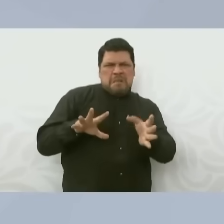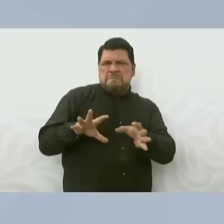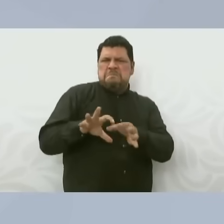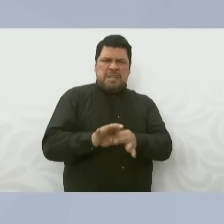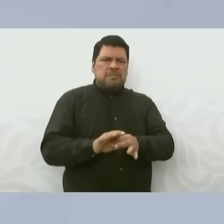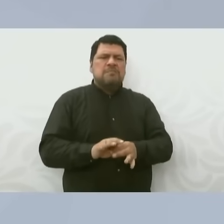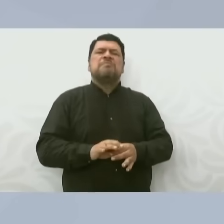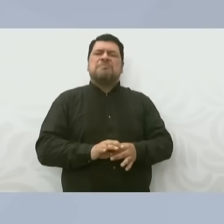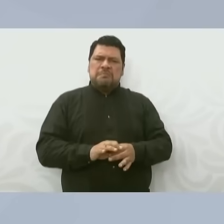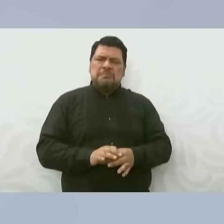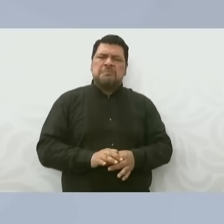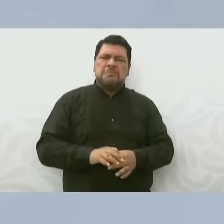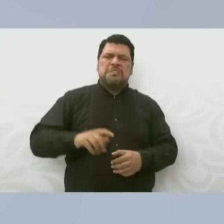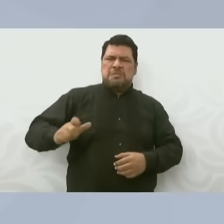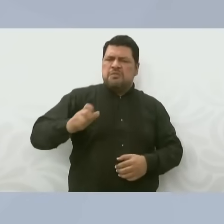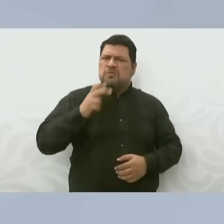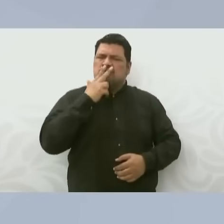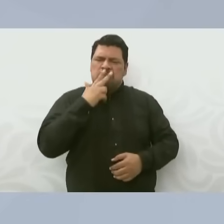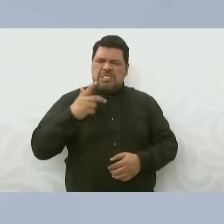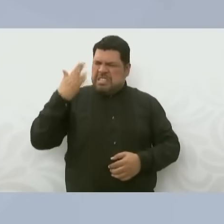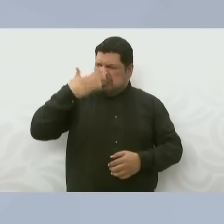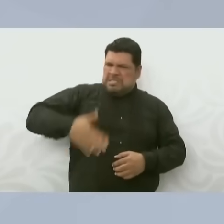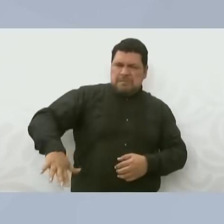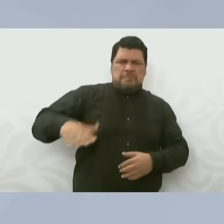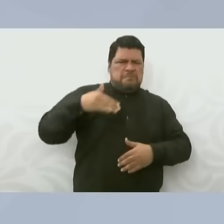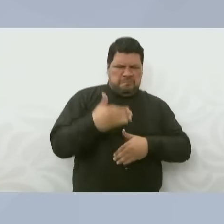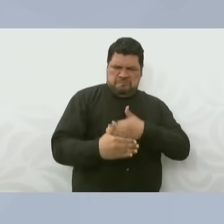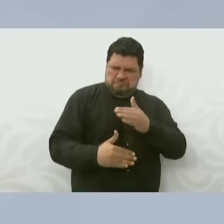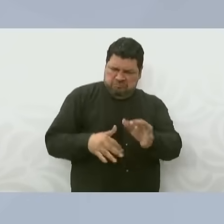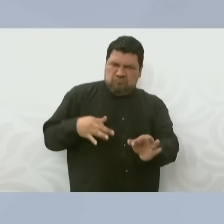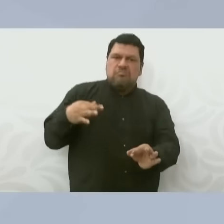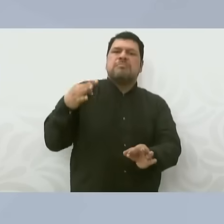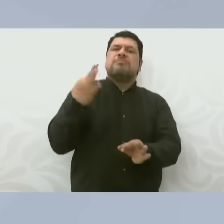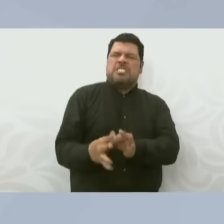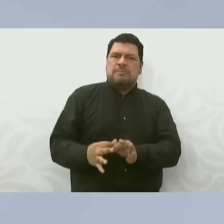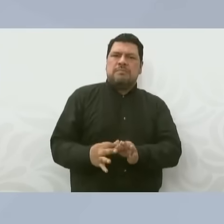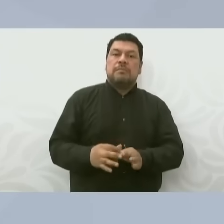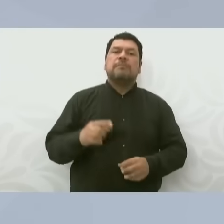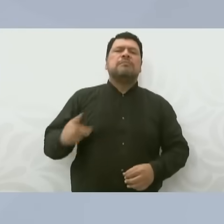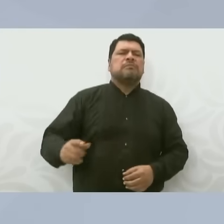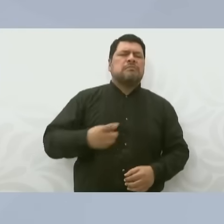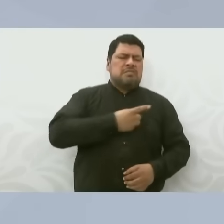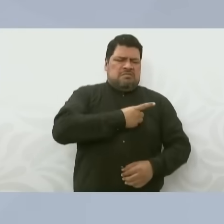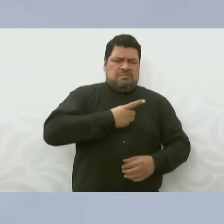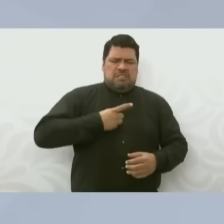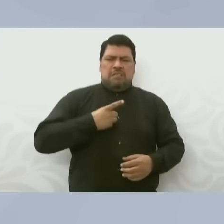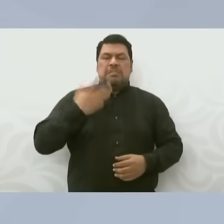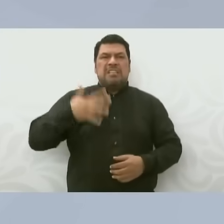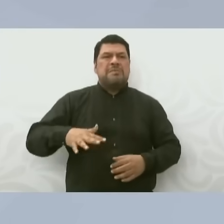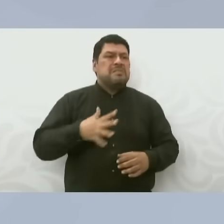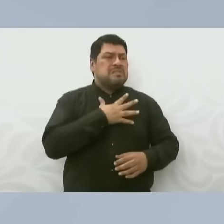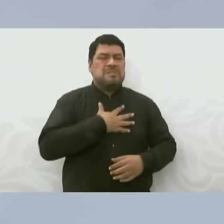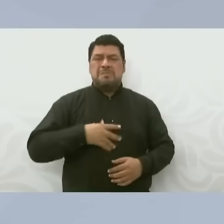cumplido con su deber hasta el último momento un deber que incluso le arrebató a su propio hijo el